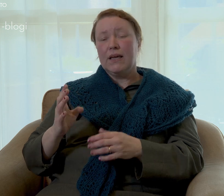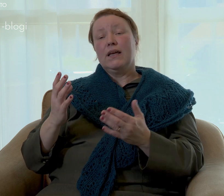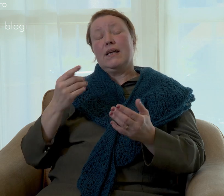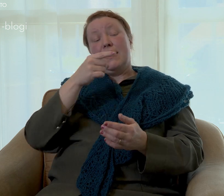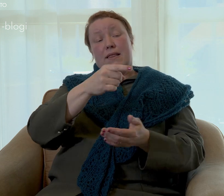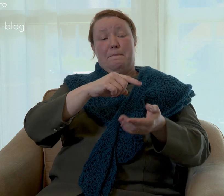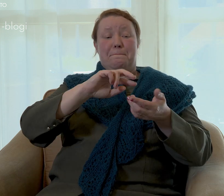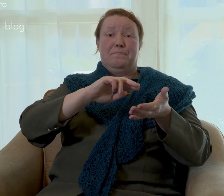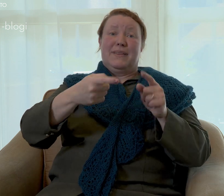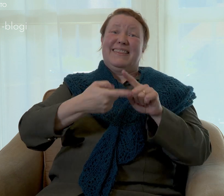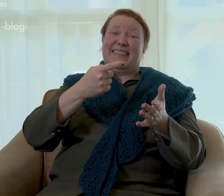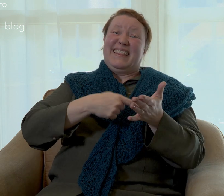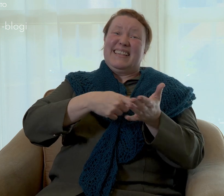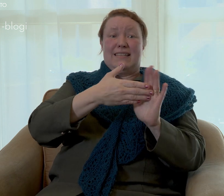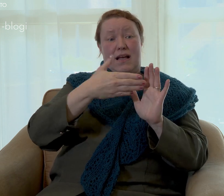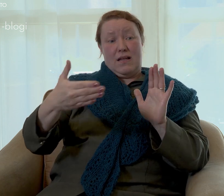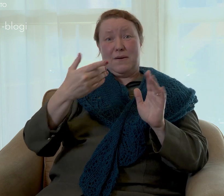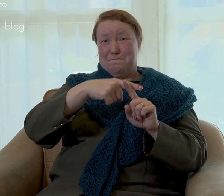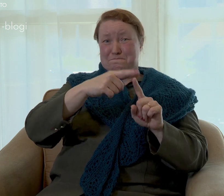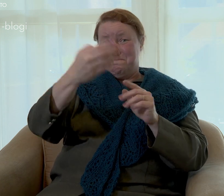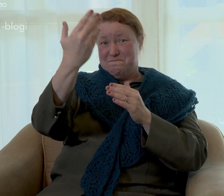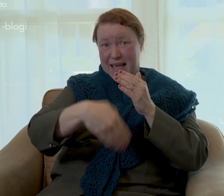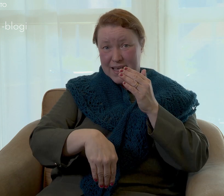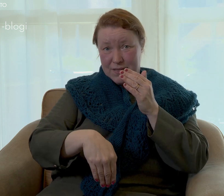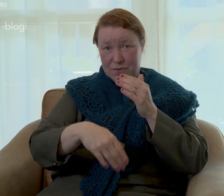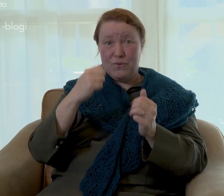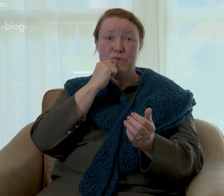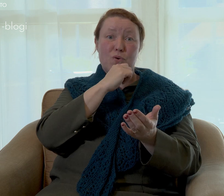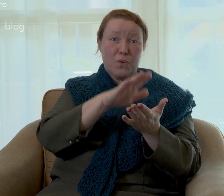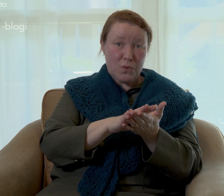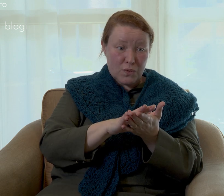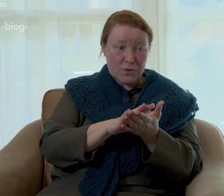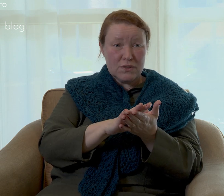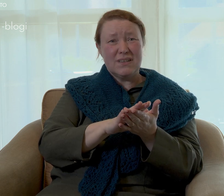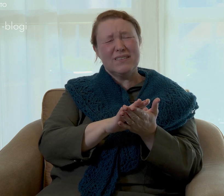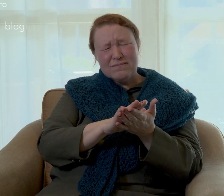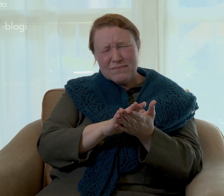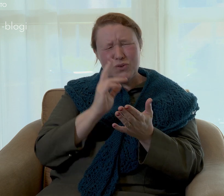Hätäpuhelun pilotti päättyy vuoden vaihteessa, -